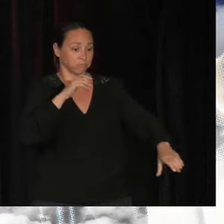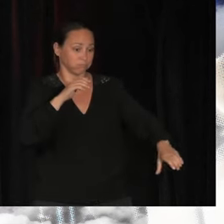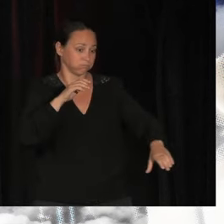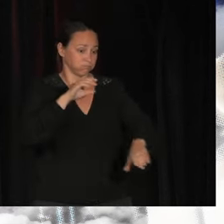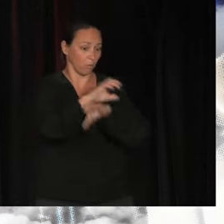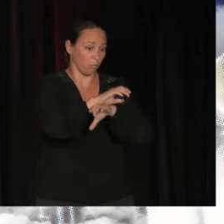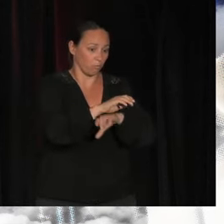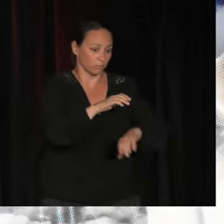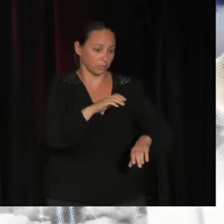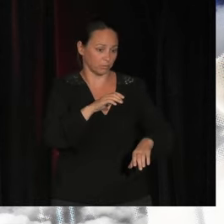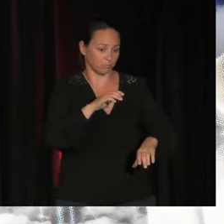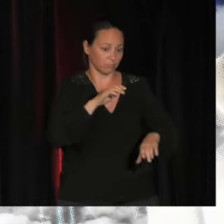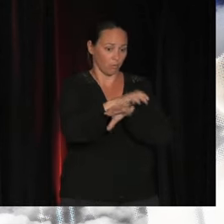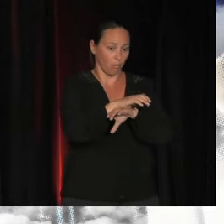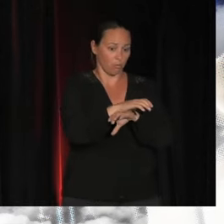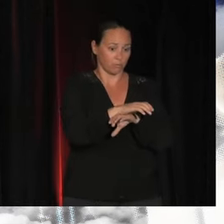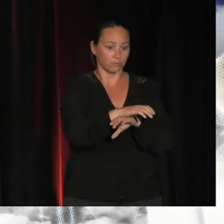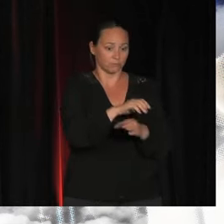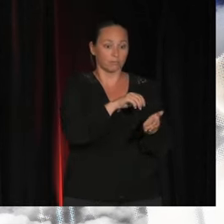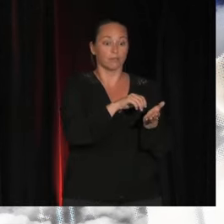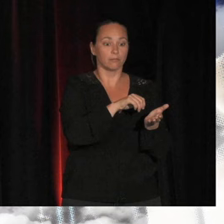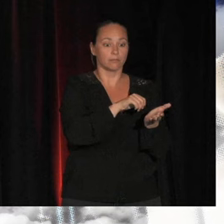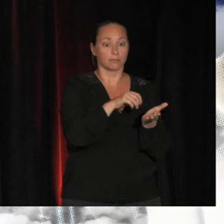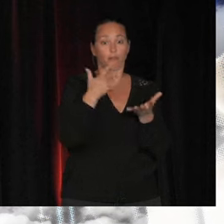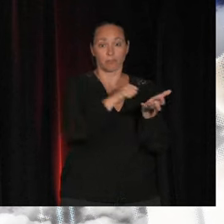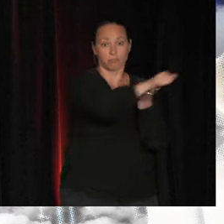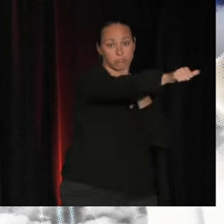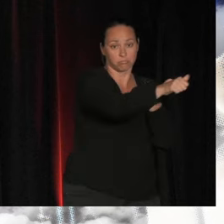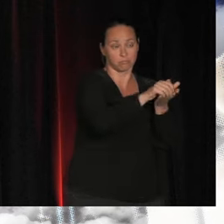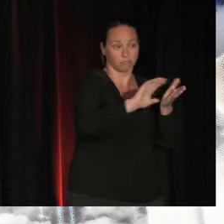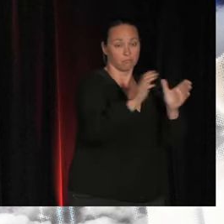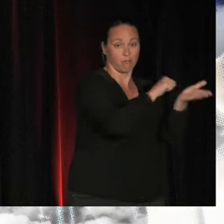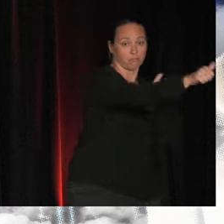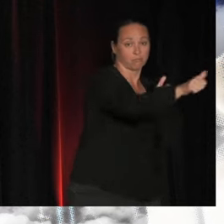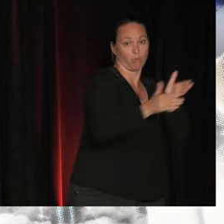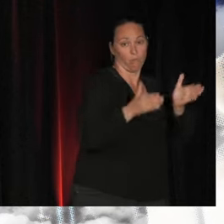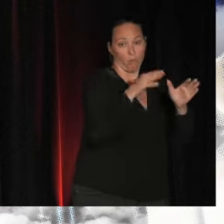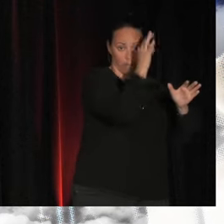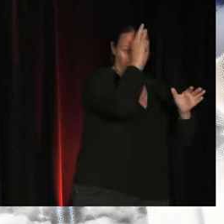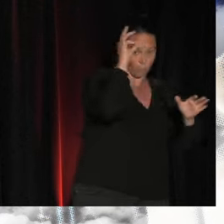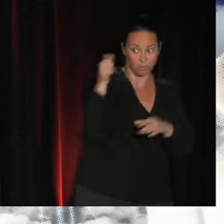C'est ça, l'histoire de Overwatch. Littéralement, Michael Chu, qui est le lead writer de l'univers, il explique ça. Il l'a dit.